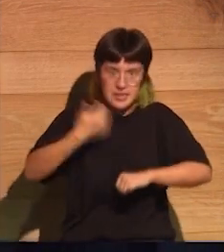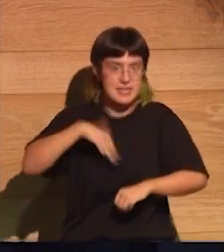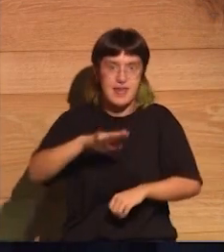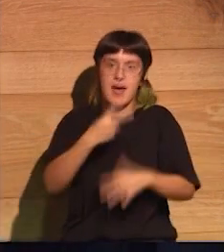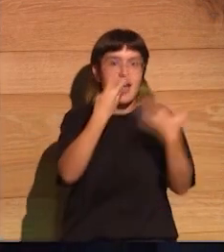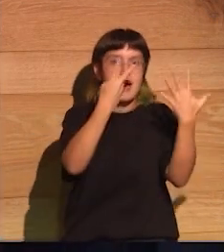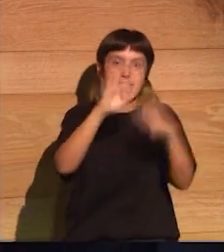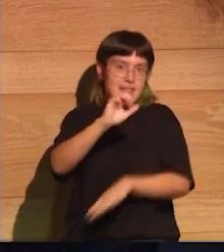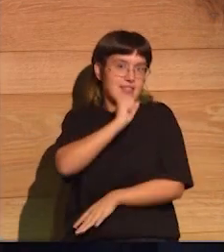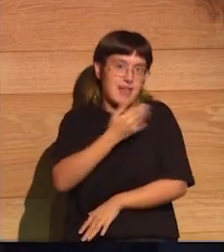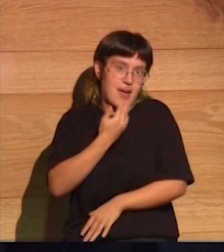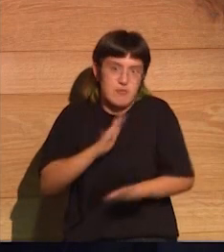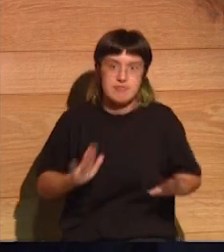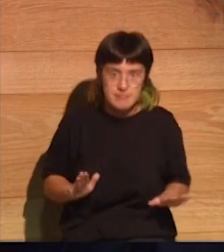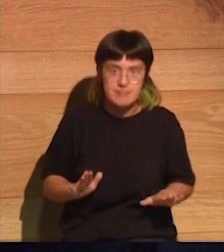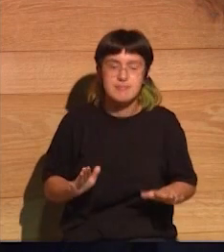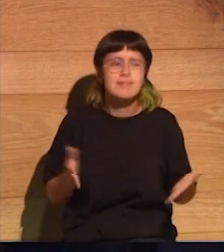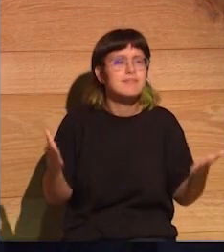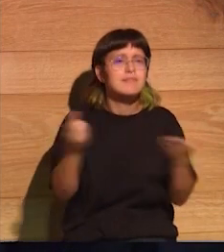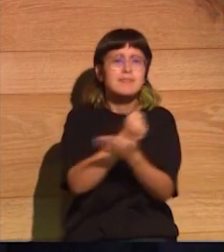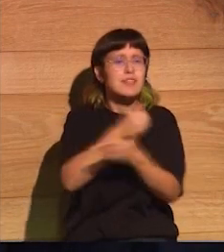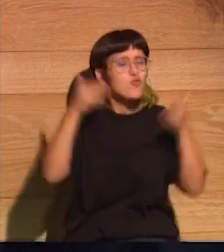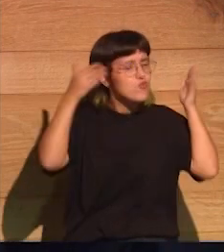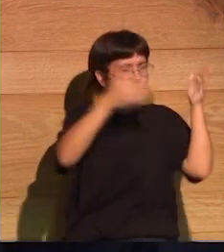Es decir, esto va para toda la sociedad